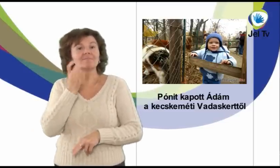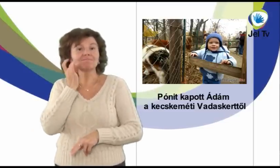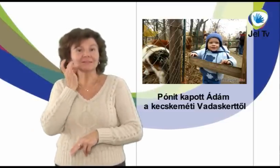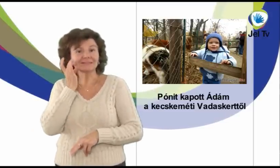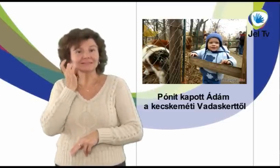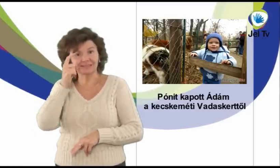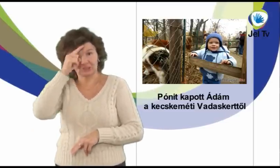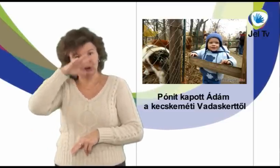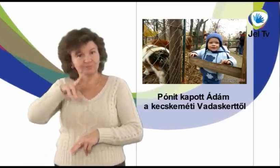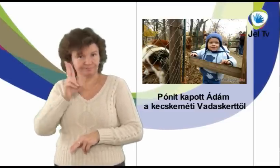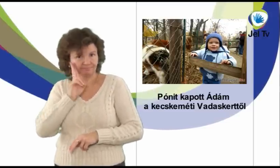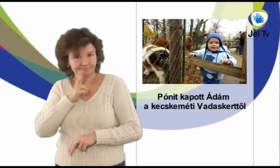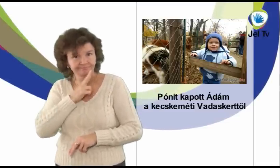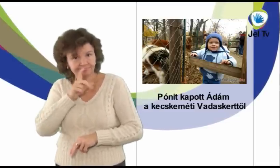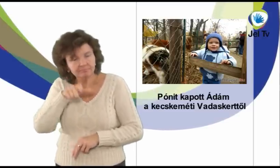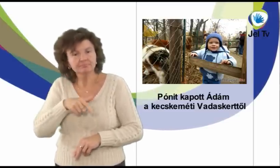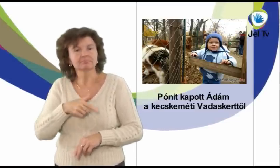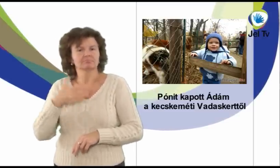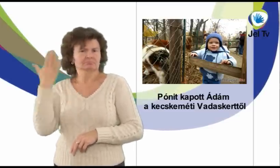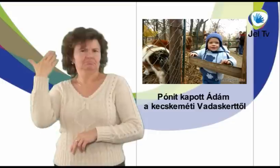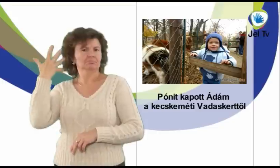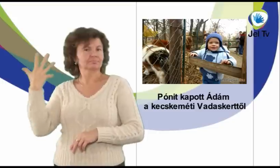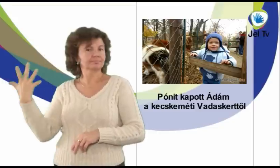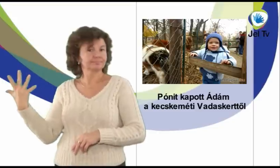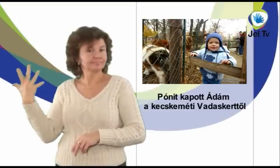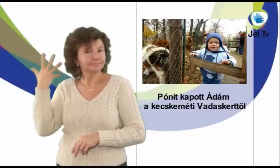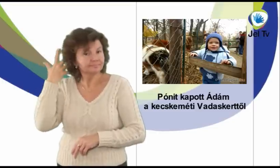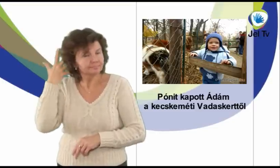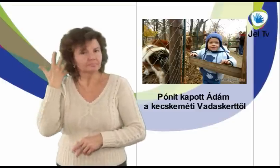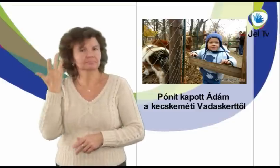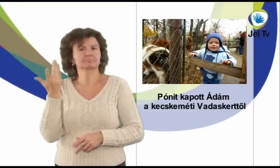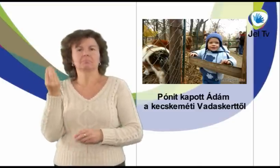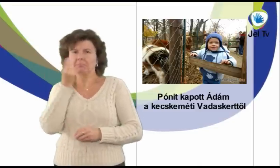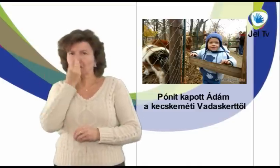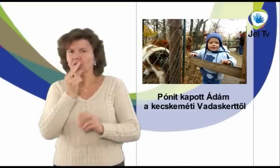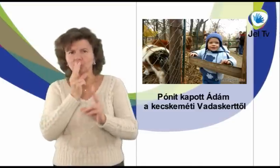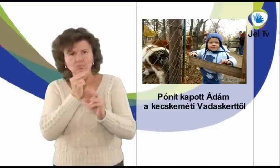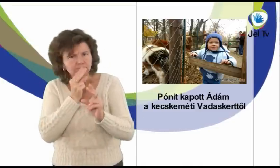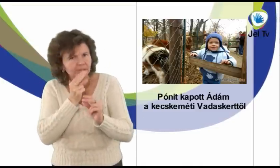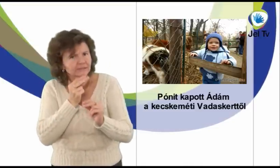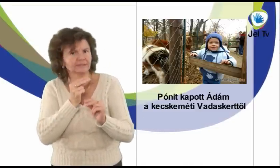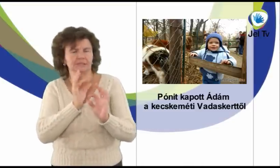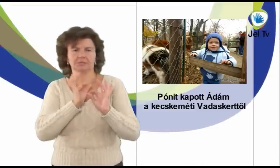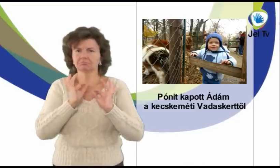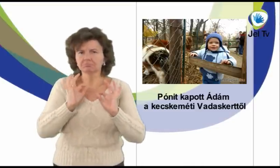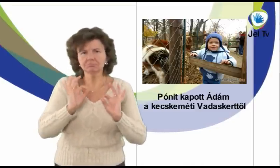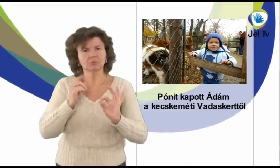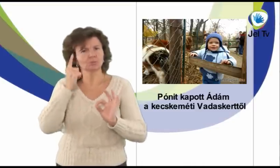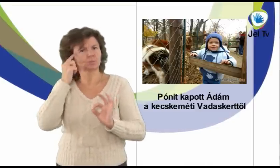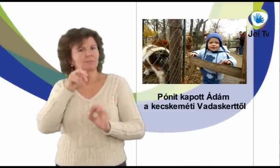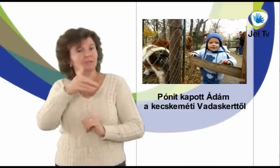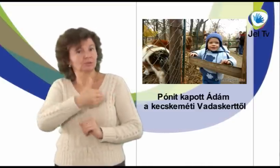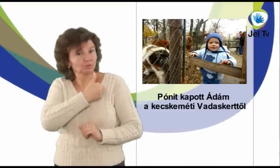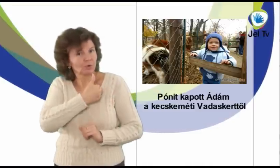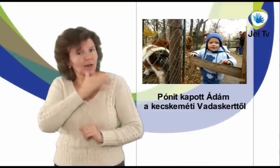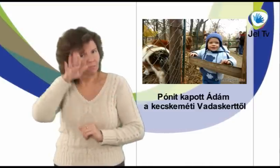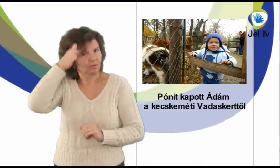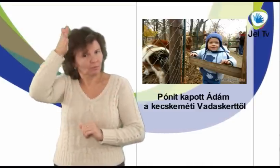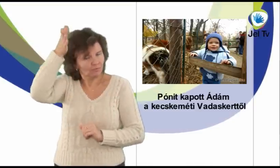Az 5 éves Bence, aki siket, nemrégen esett át Cochleáris Implantációs műtéten, aminek segítségével már szépen megtanult beszélni és nemsokára iskolába megy.